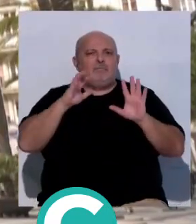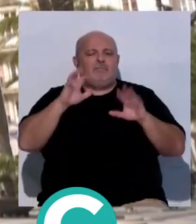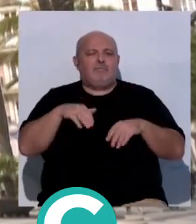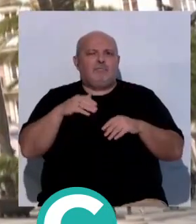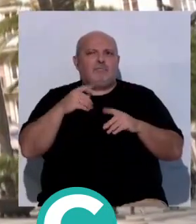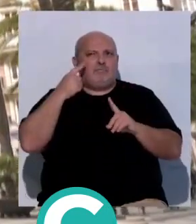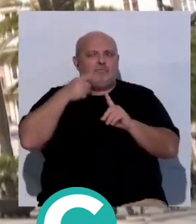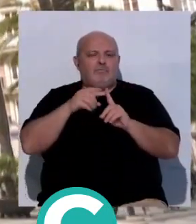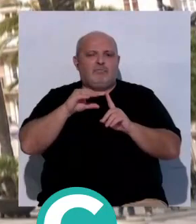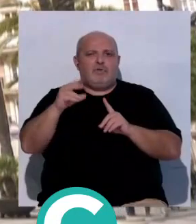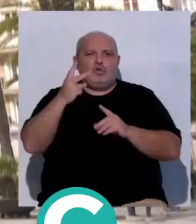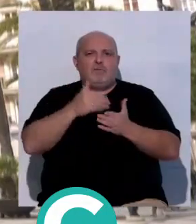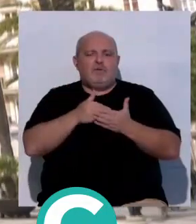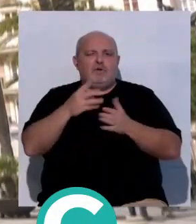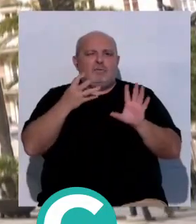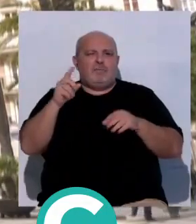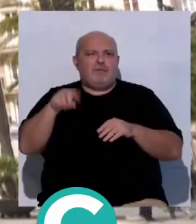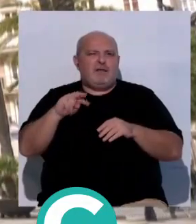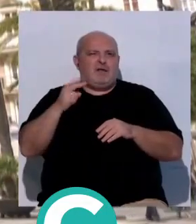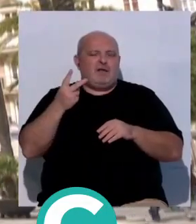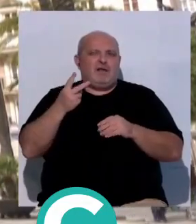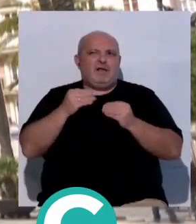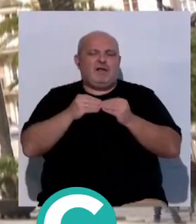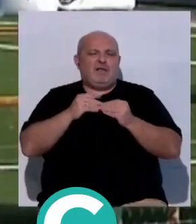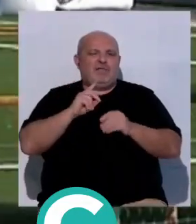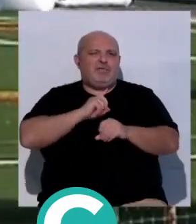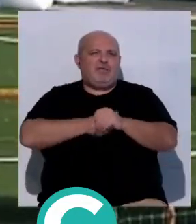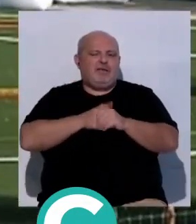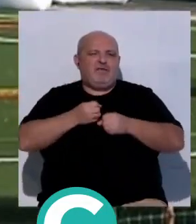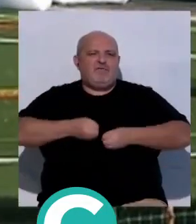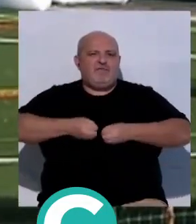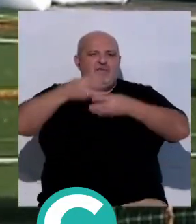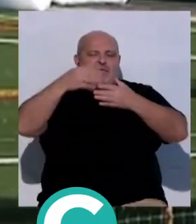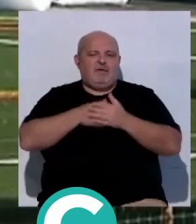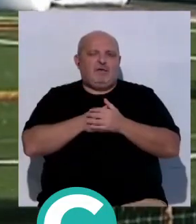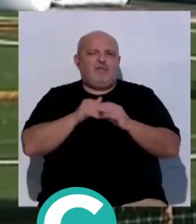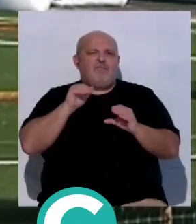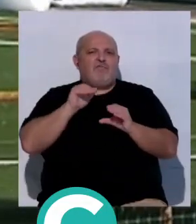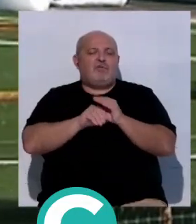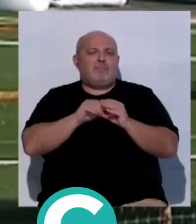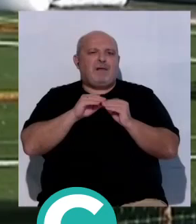destinará 2,900 1000 a instalaciones deportivas y vivienda unos fondos que servirán también para